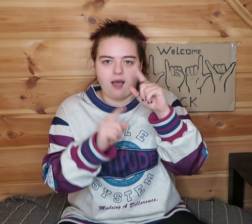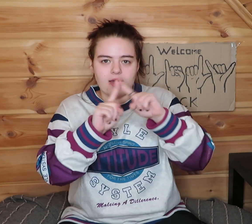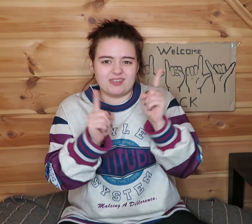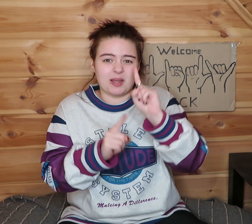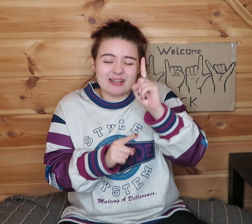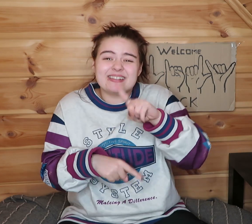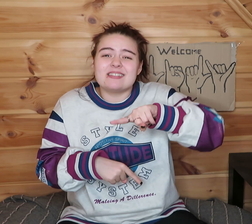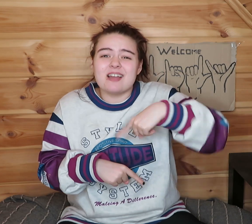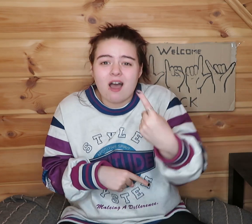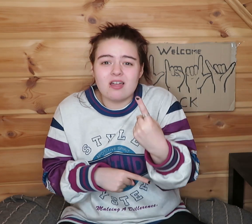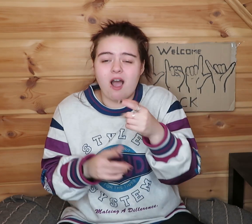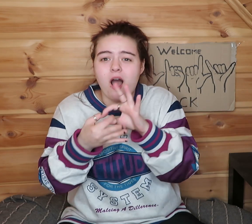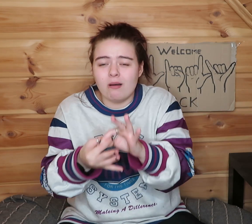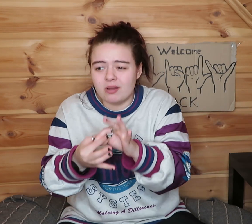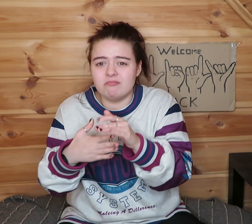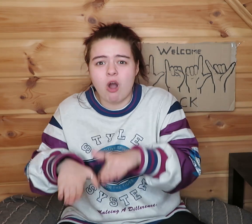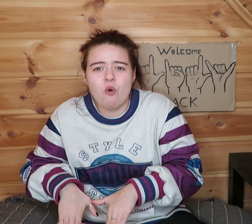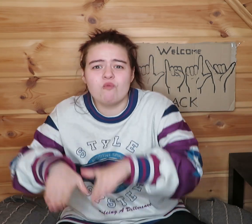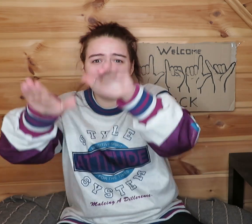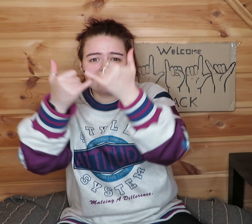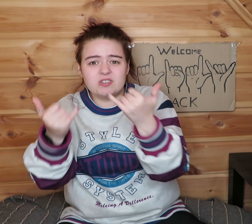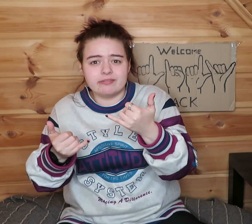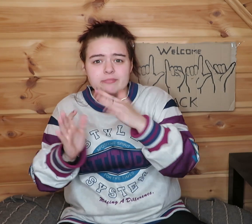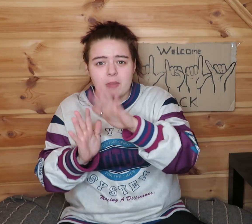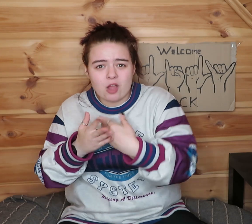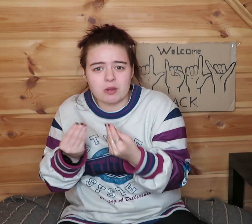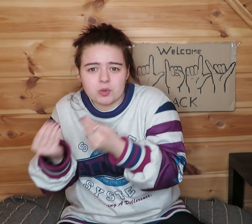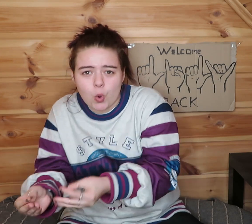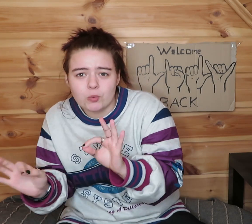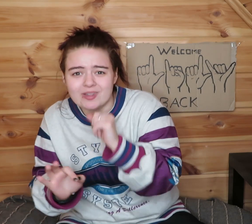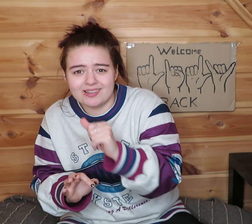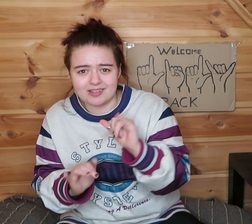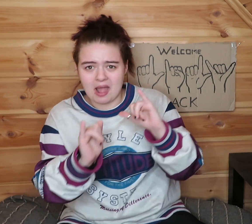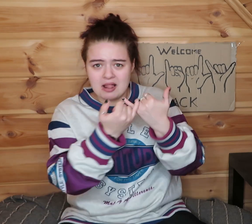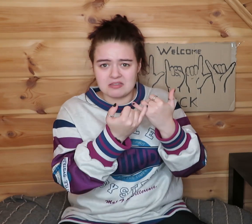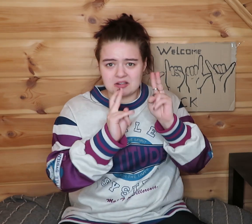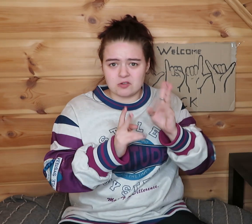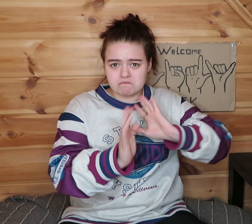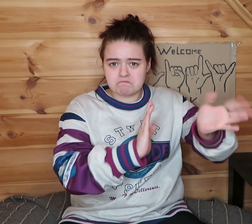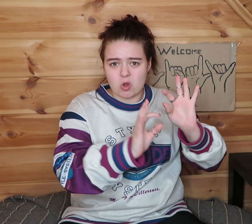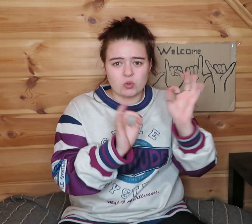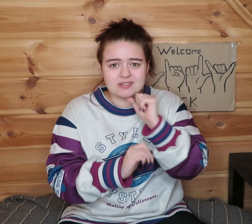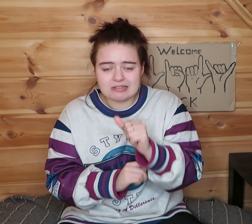aber dann ist es abhängig wie die Person aufwächst. Ob sie Gebärdensprache bekommen und ob die Eltern gebärden können.